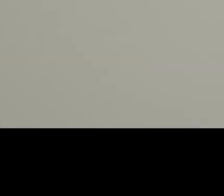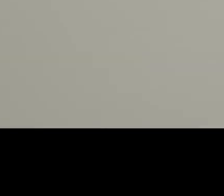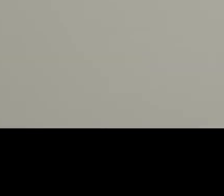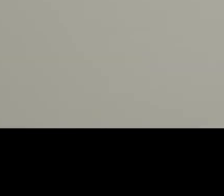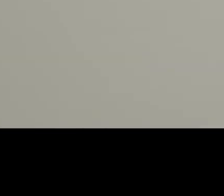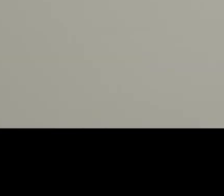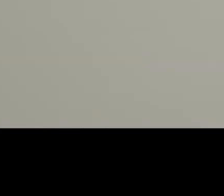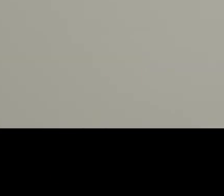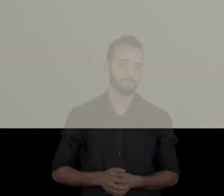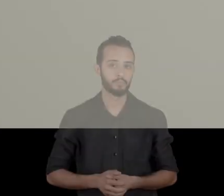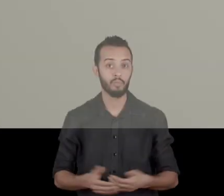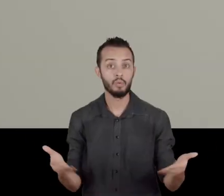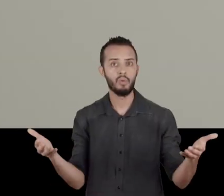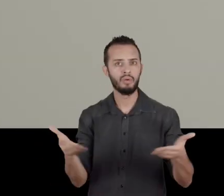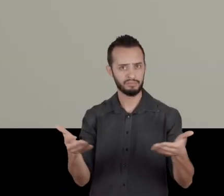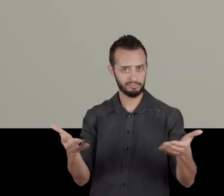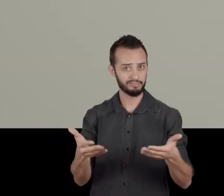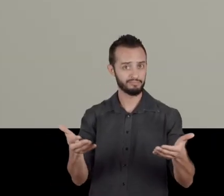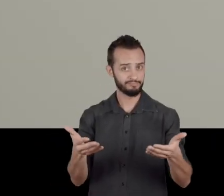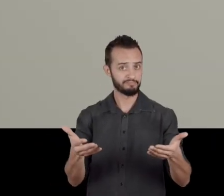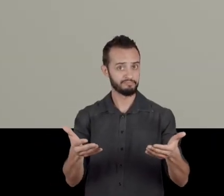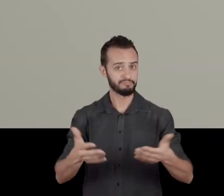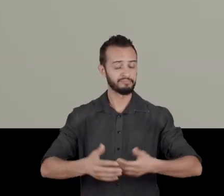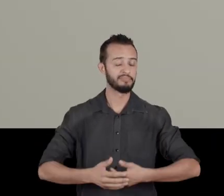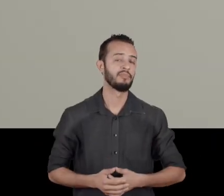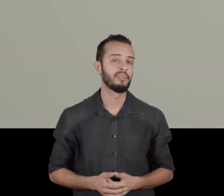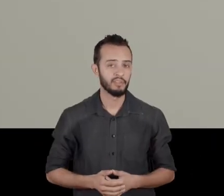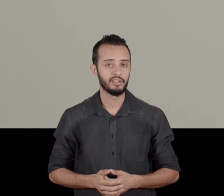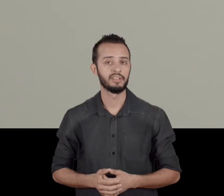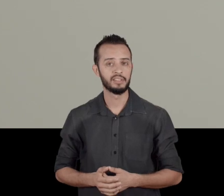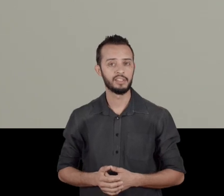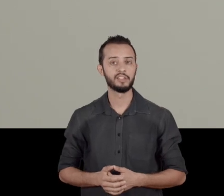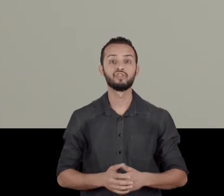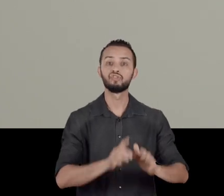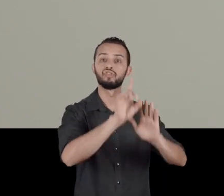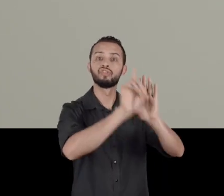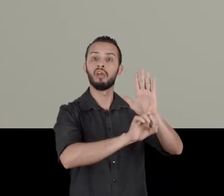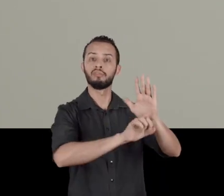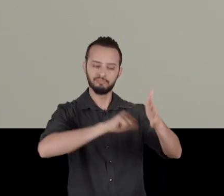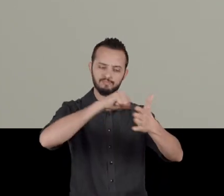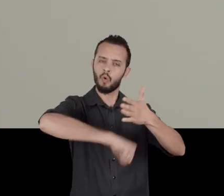A gente está num momento de grandes reivindicações de direitos,